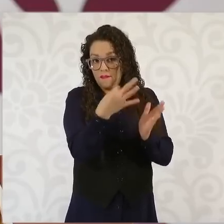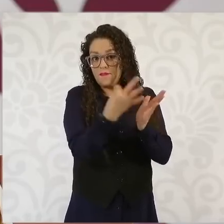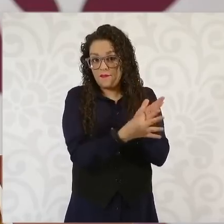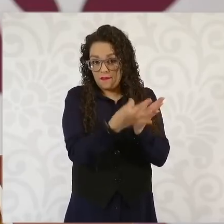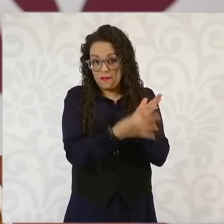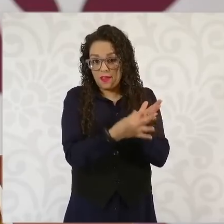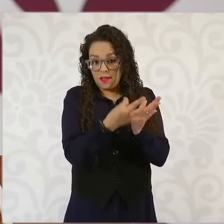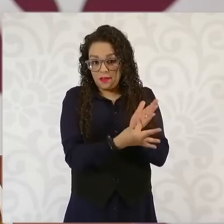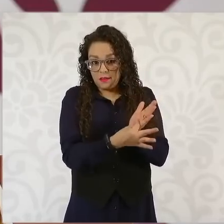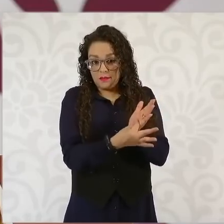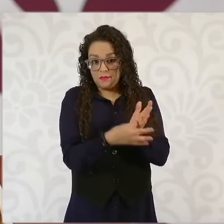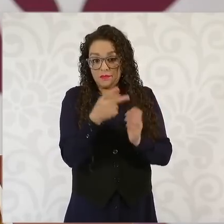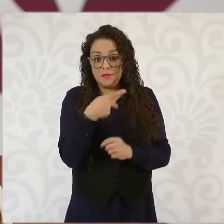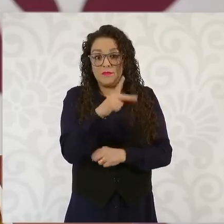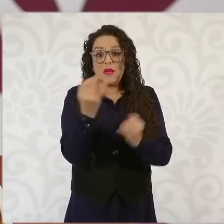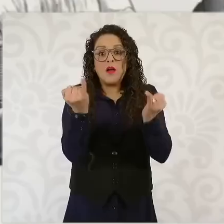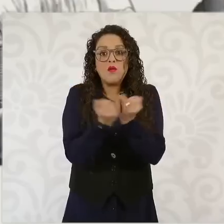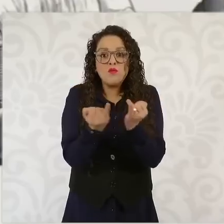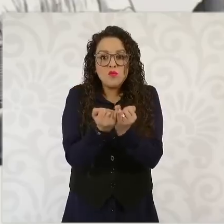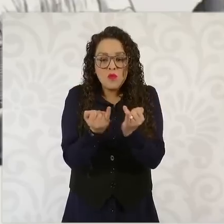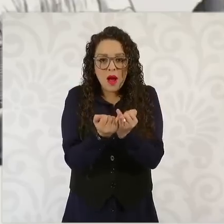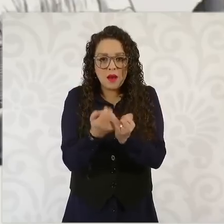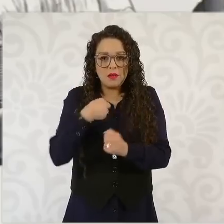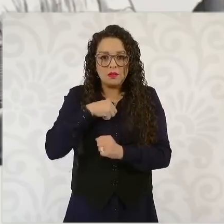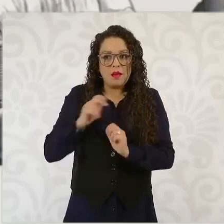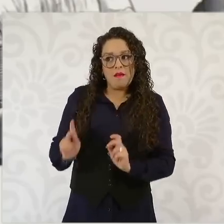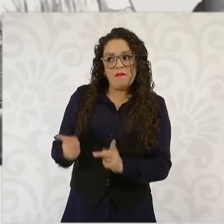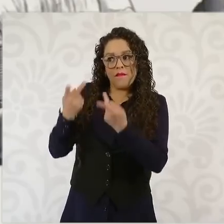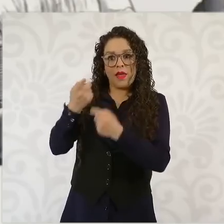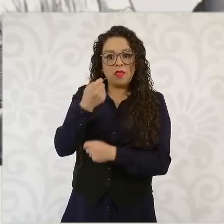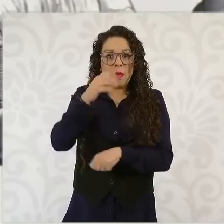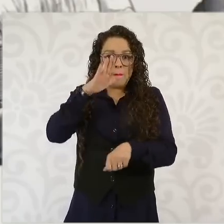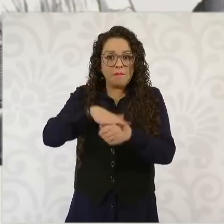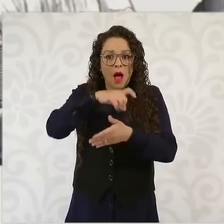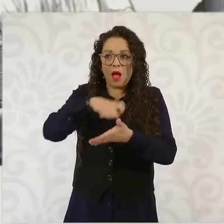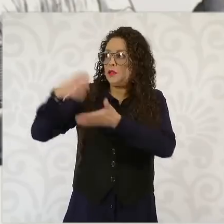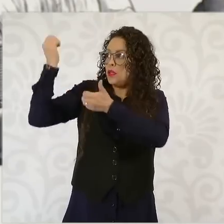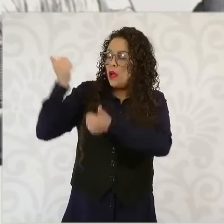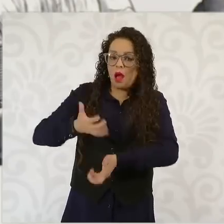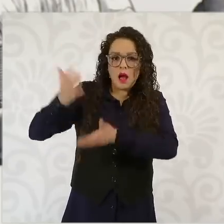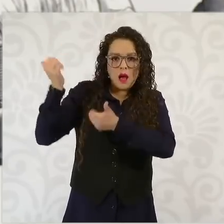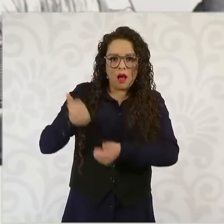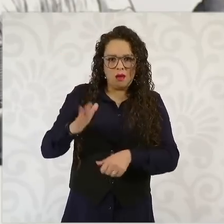más de lo que exportamos es parte de lo que se ha planteado Qué necesidad tienes de poner aranceles